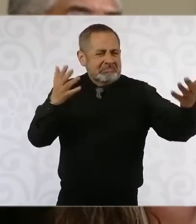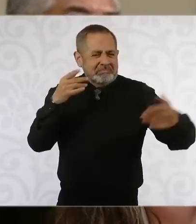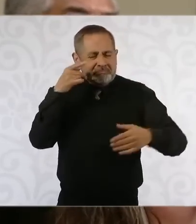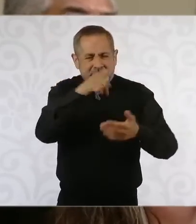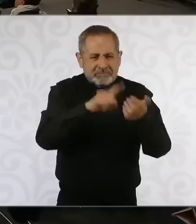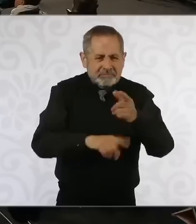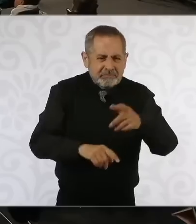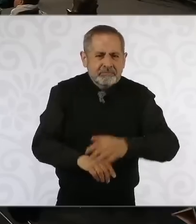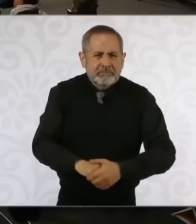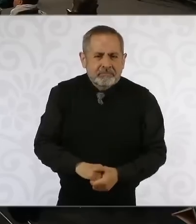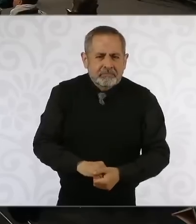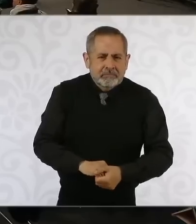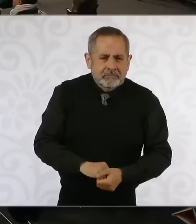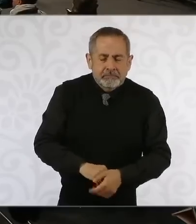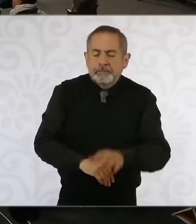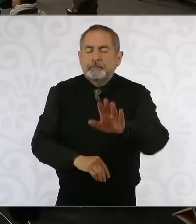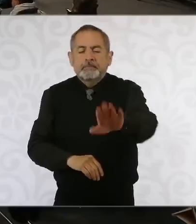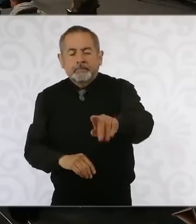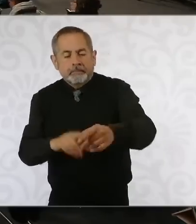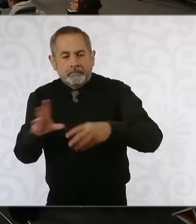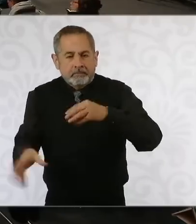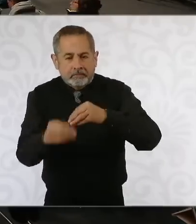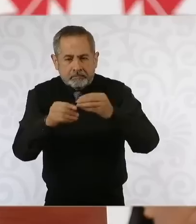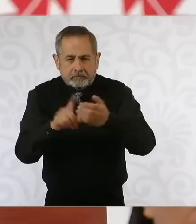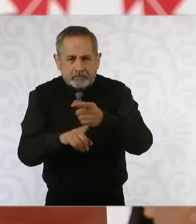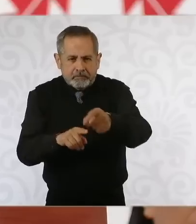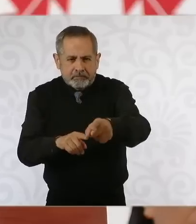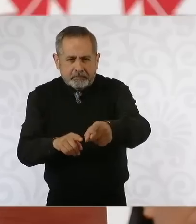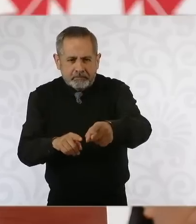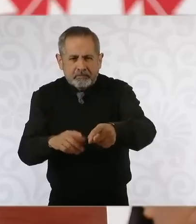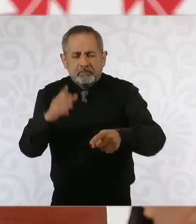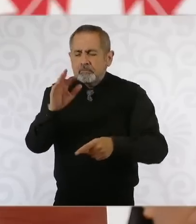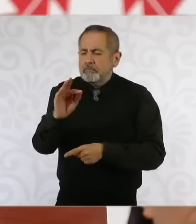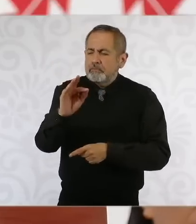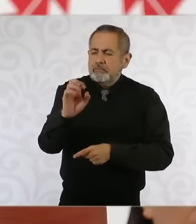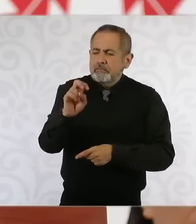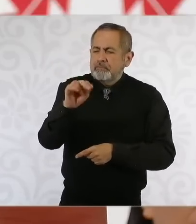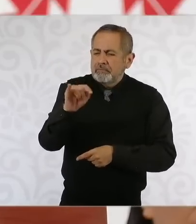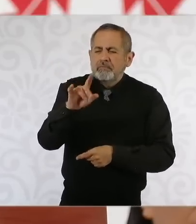laboratorios de metanfetamina pero no también deam bueno de los que supuestamente lo que nos